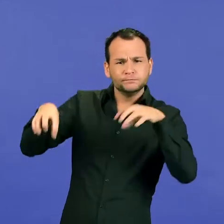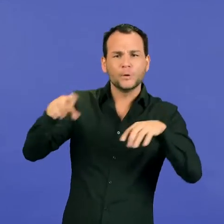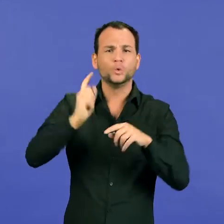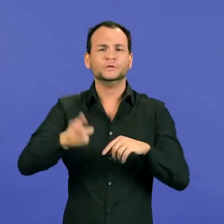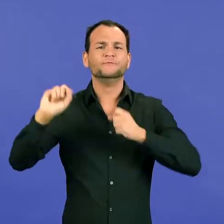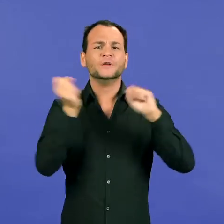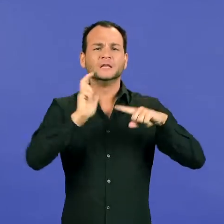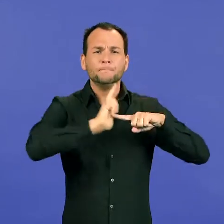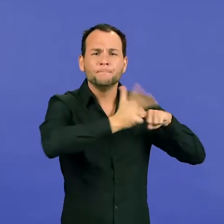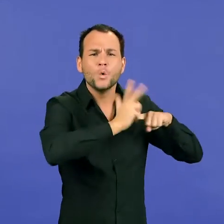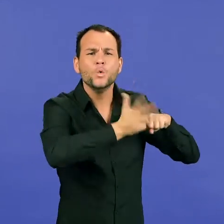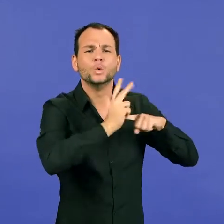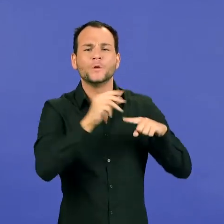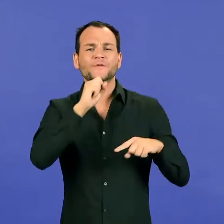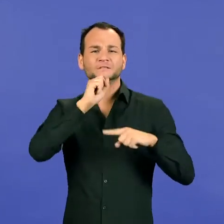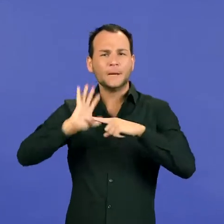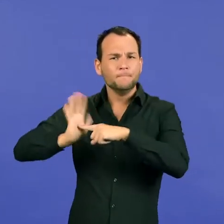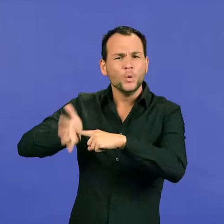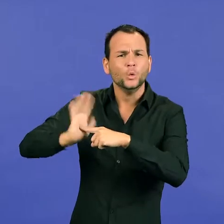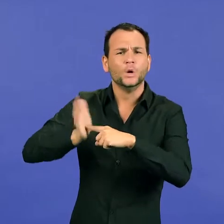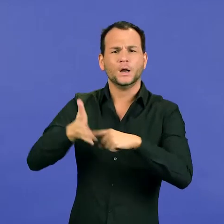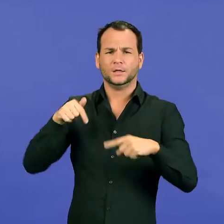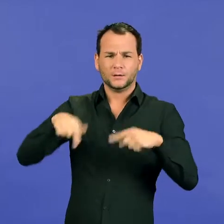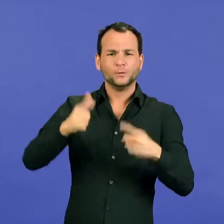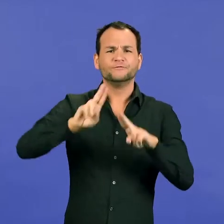Zum Beispiel Bauernhöfe,